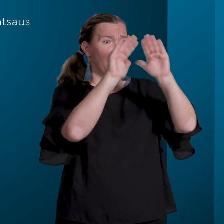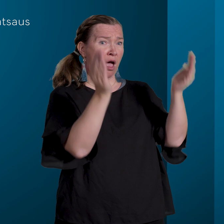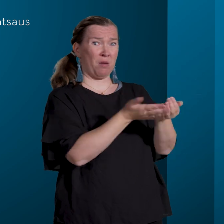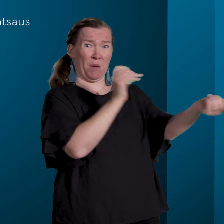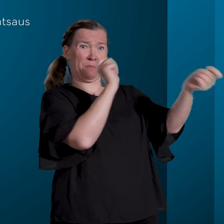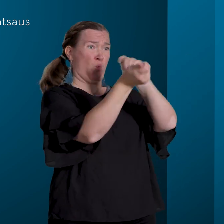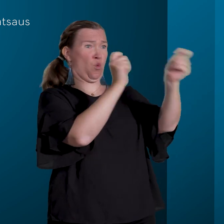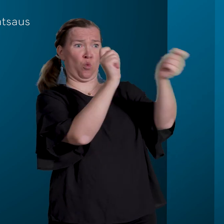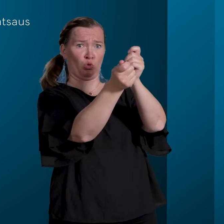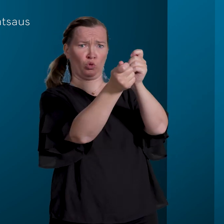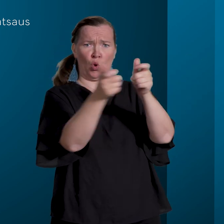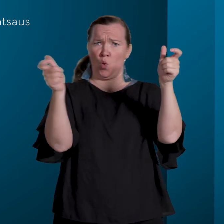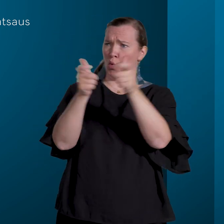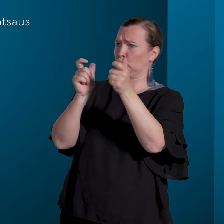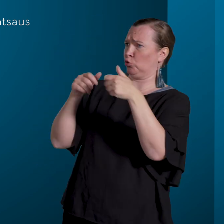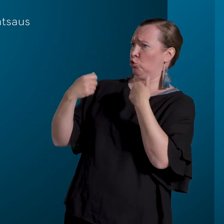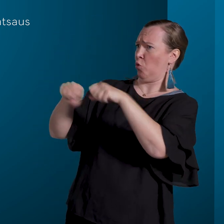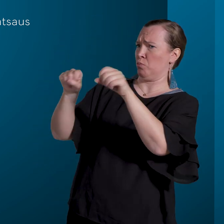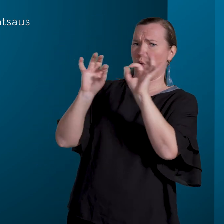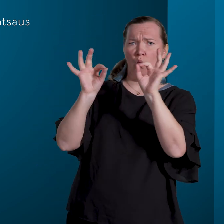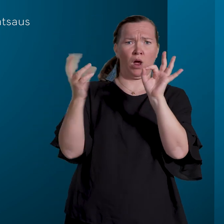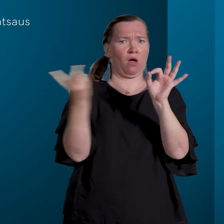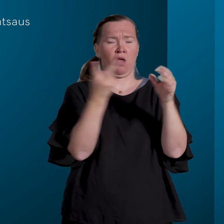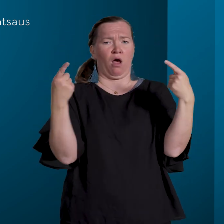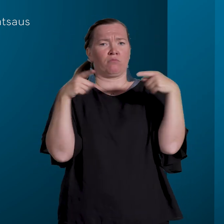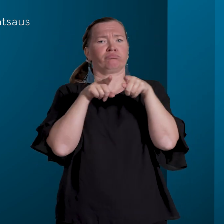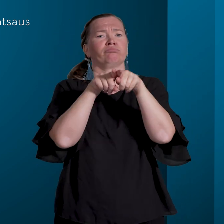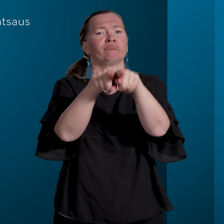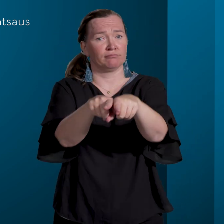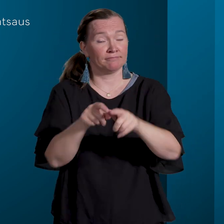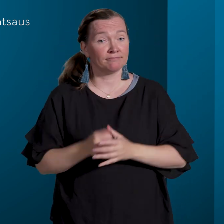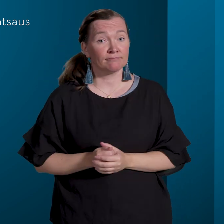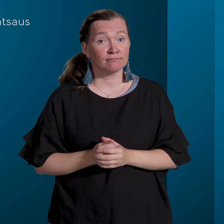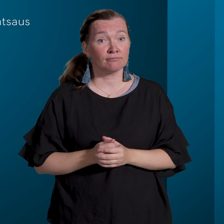Miten maailman muutokset ja yhdistystoiminta pyörivät rinnakkain?